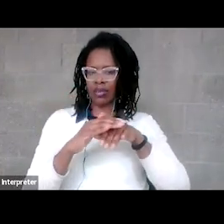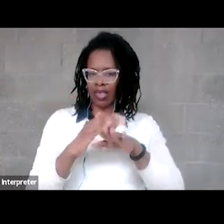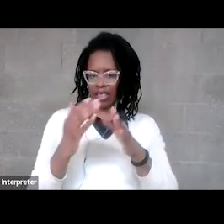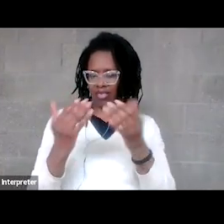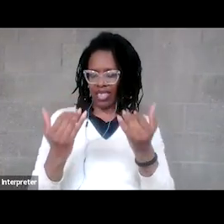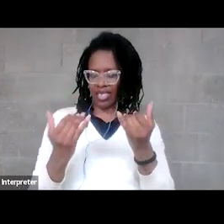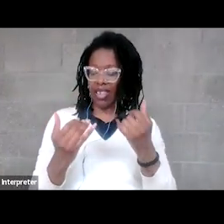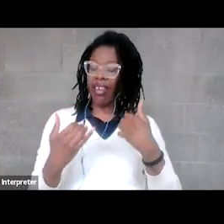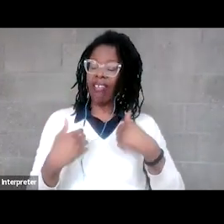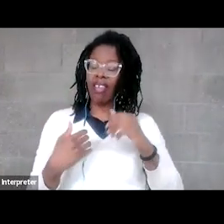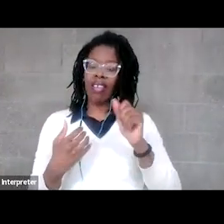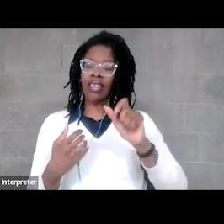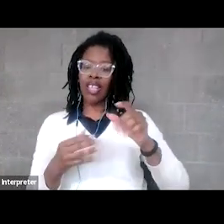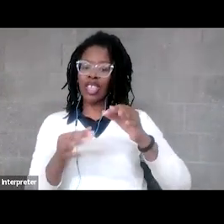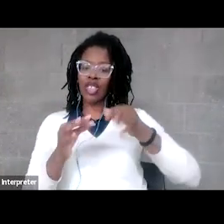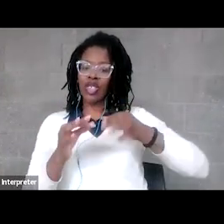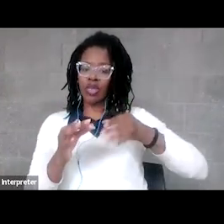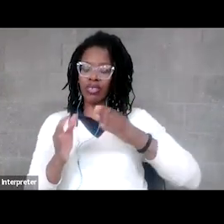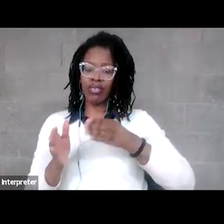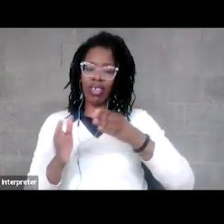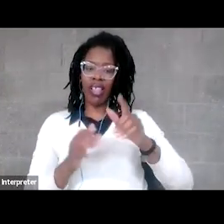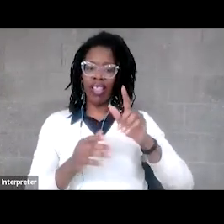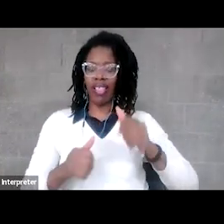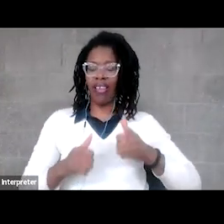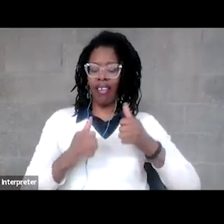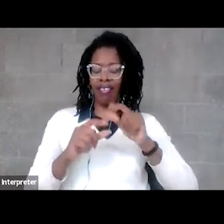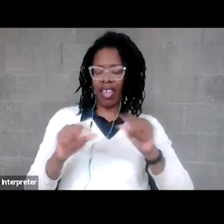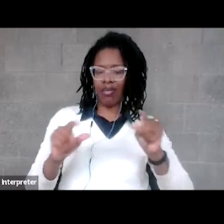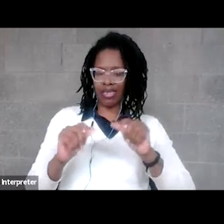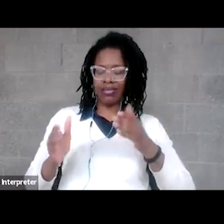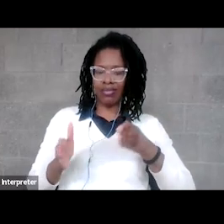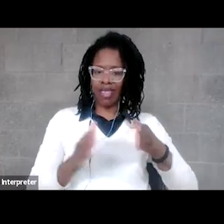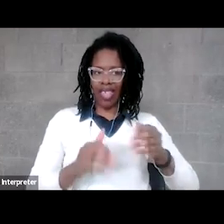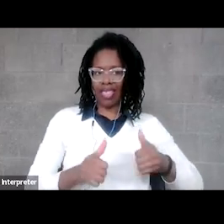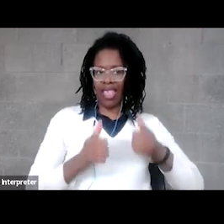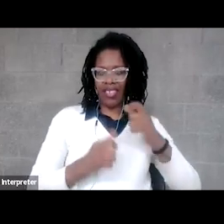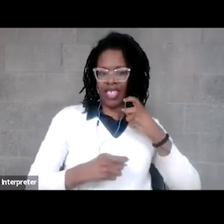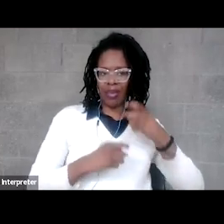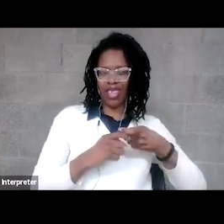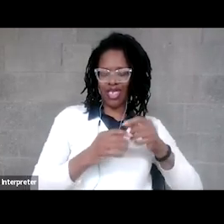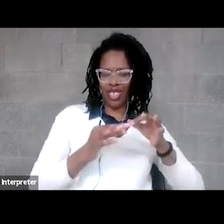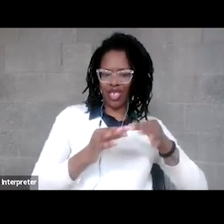Tenemos interpretación en ASL, subtítulos en vivo, y también interpretación en español en vivo. Para ver los subtítulos,